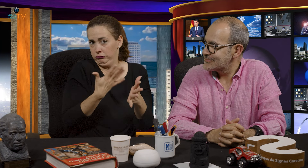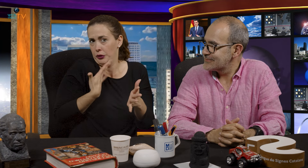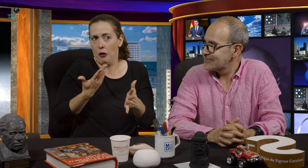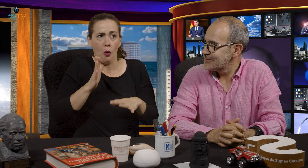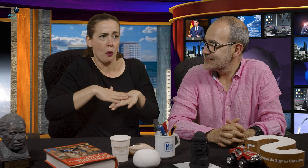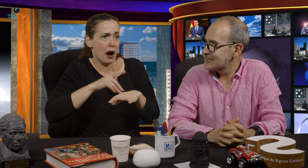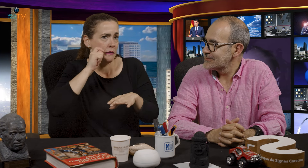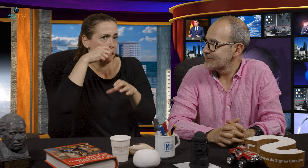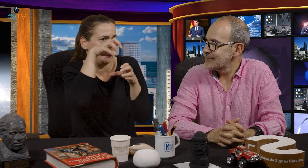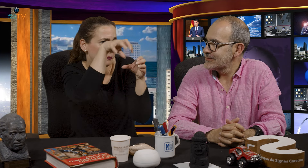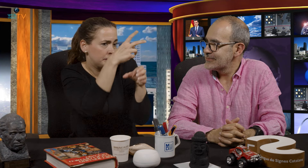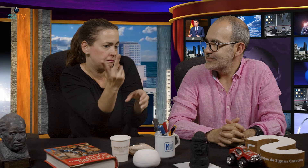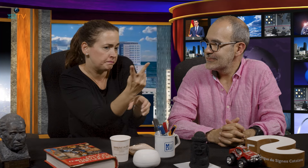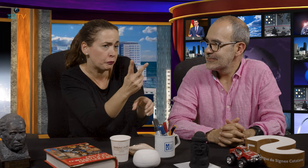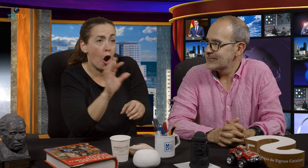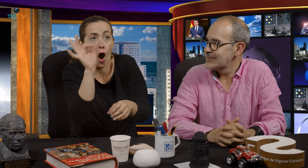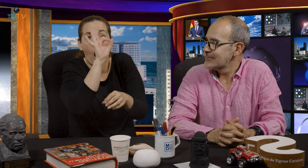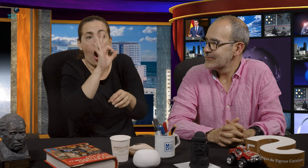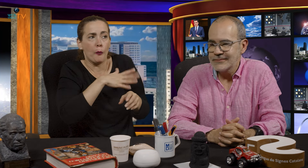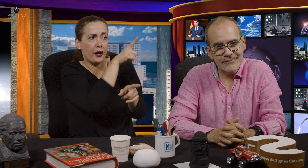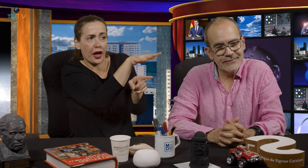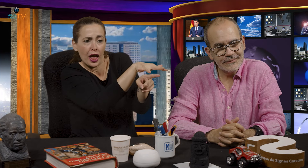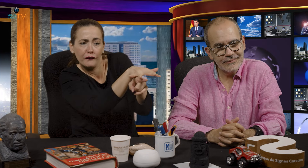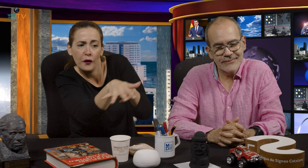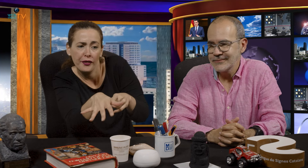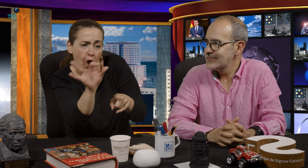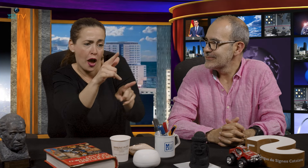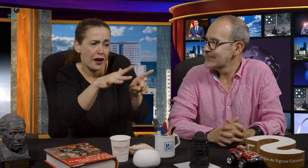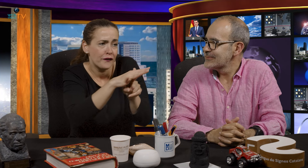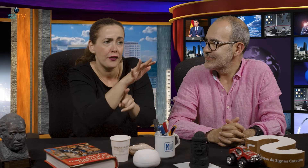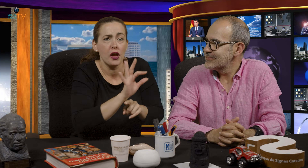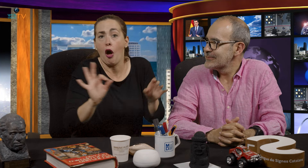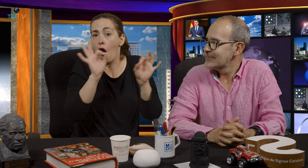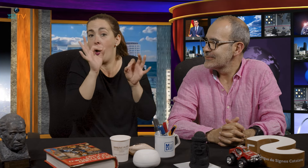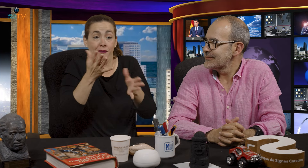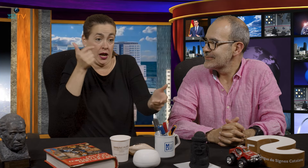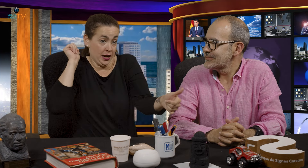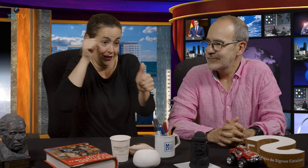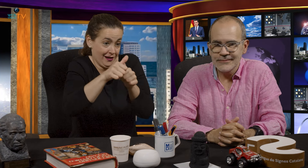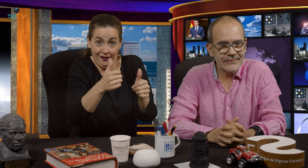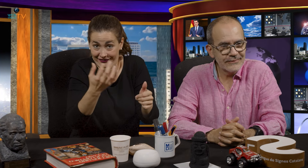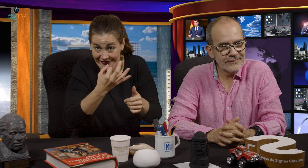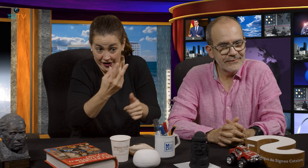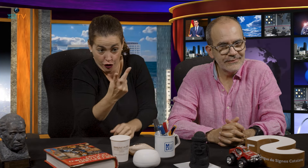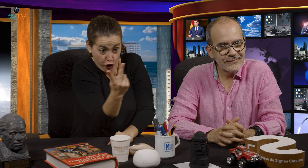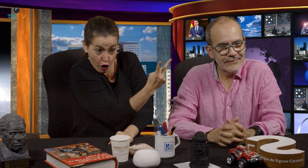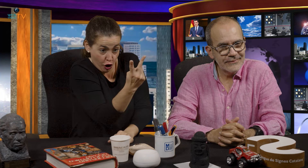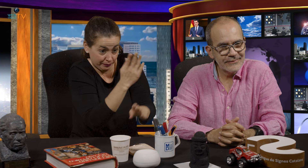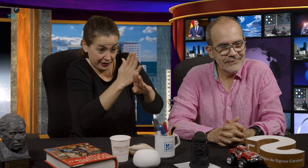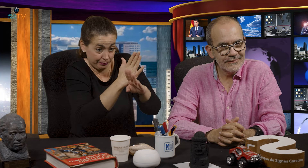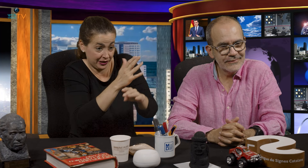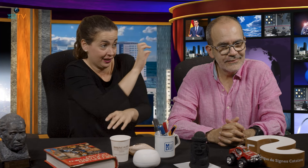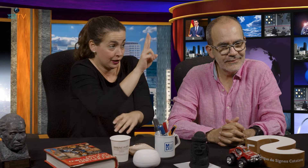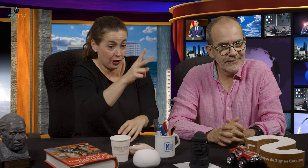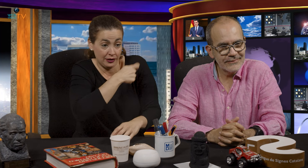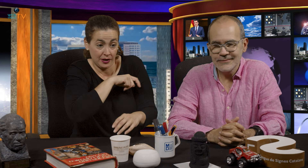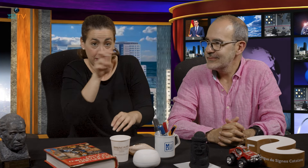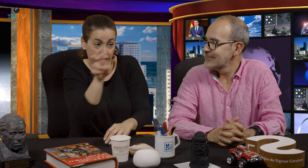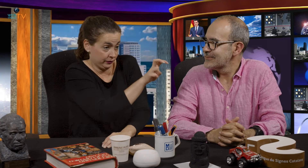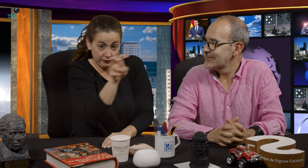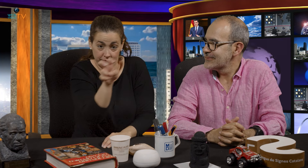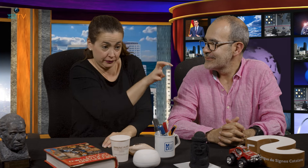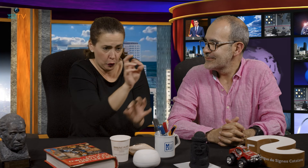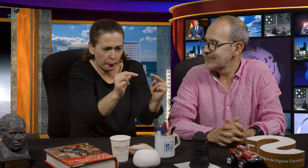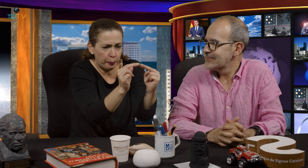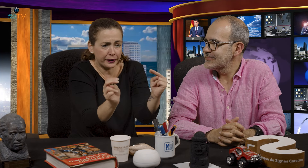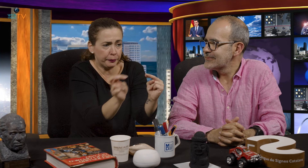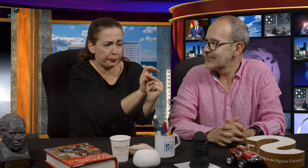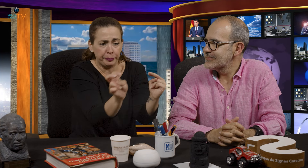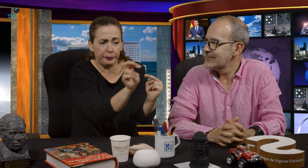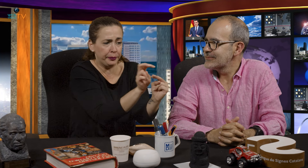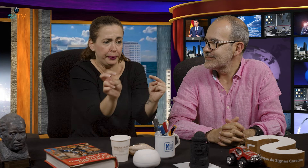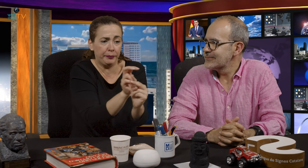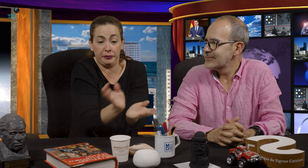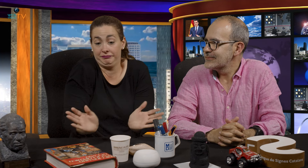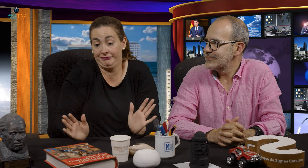Quizás sea un secreto o por las influencias, ya que desde hace tiempo estáis haciendo viajes de EEUU a España.